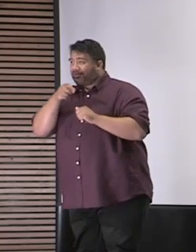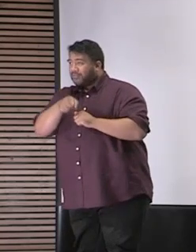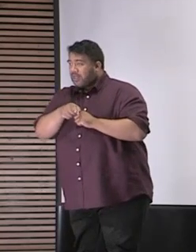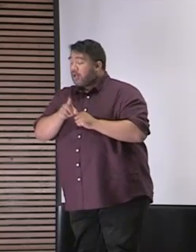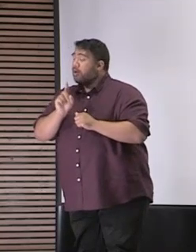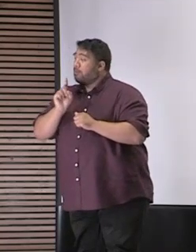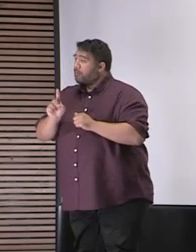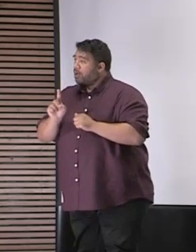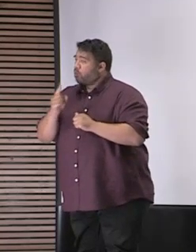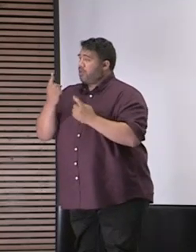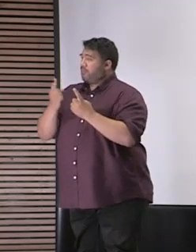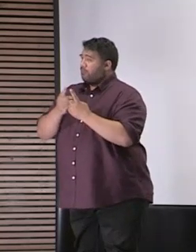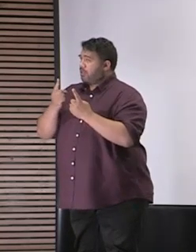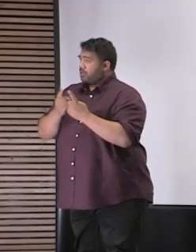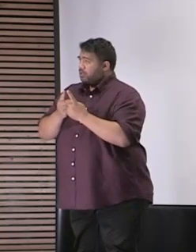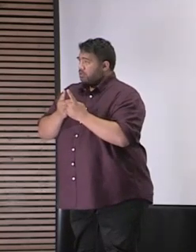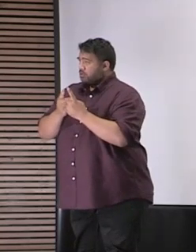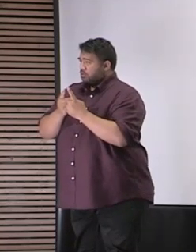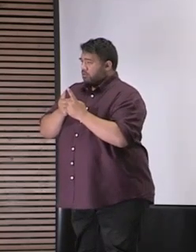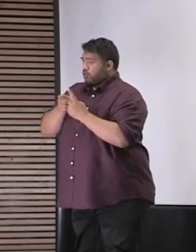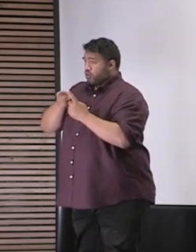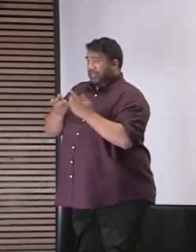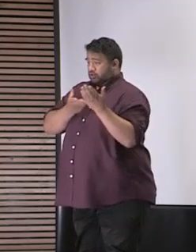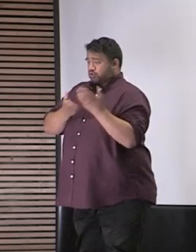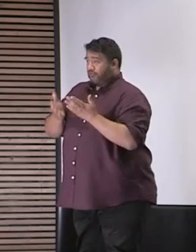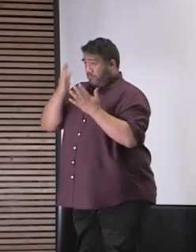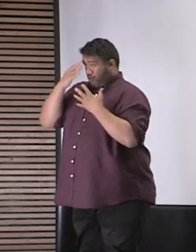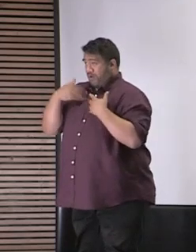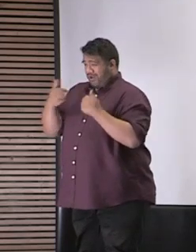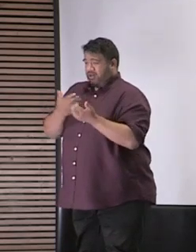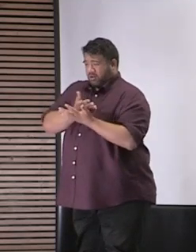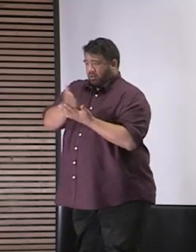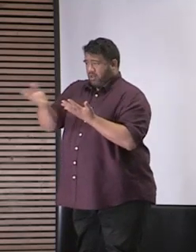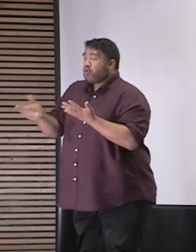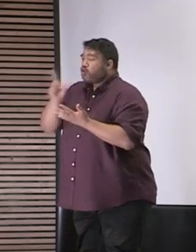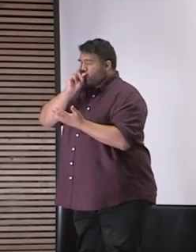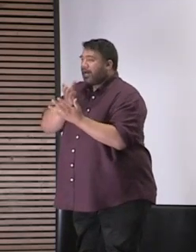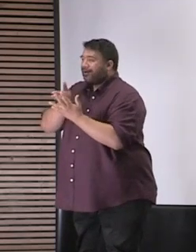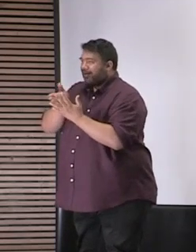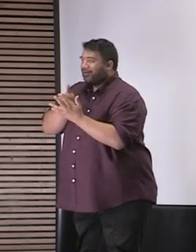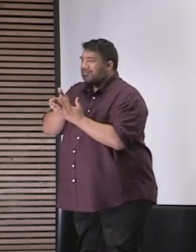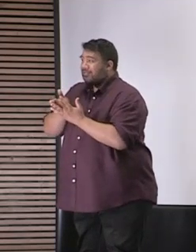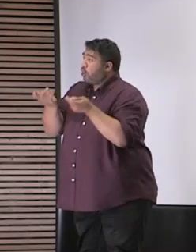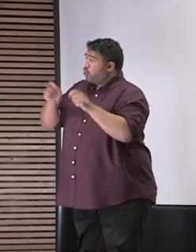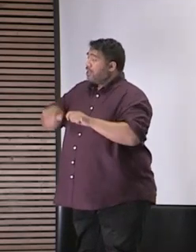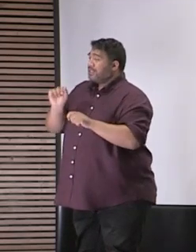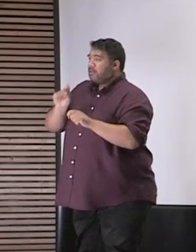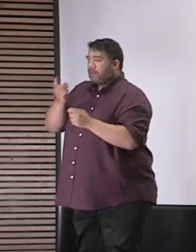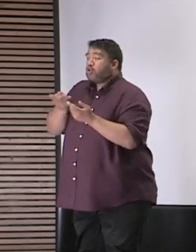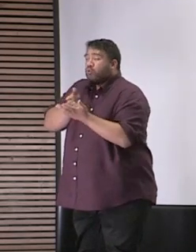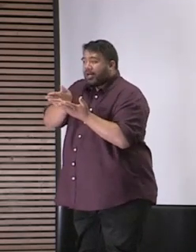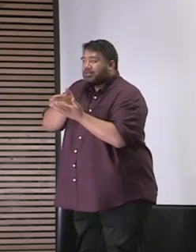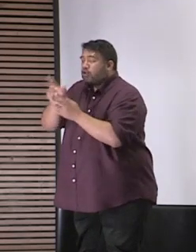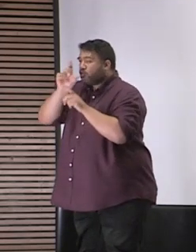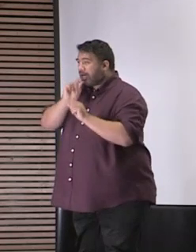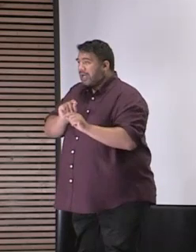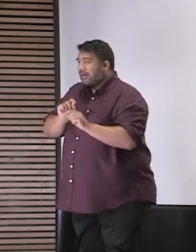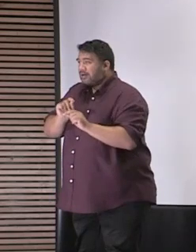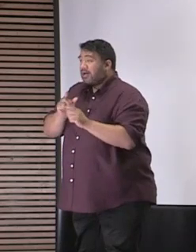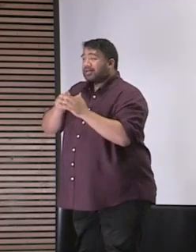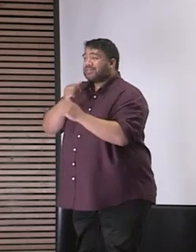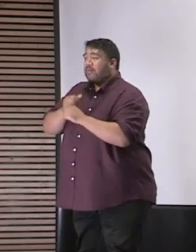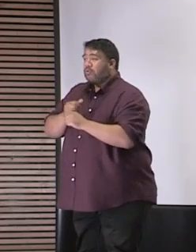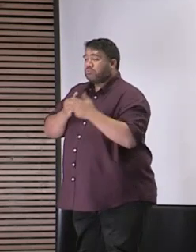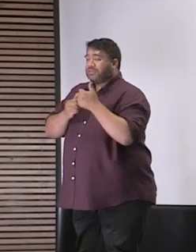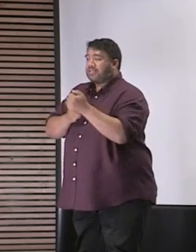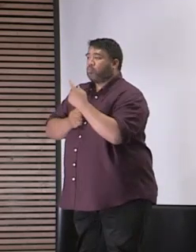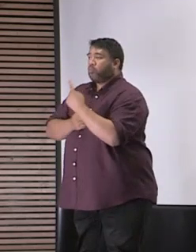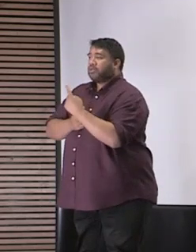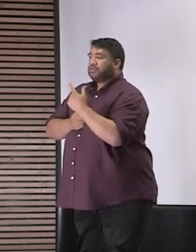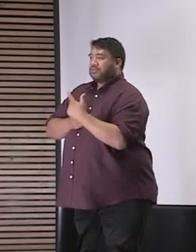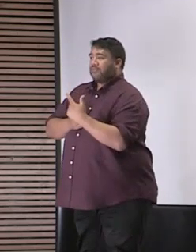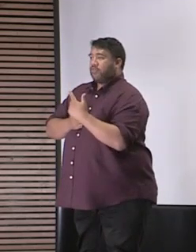cómo funciona el apoyo de salud